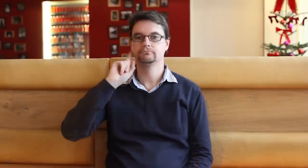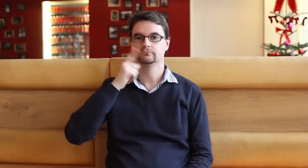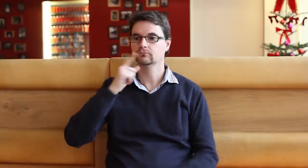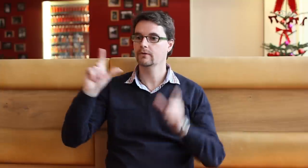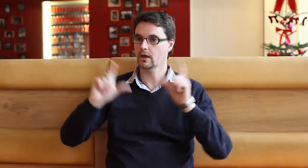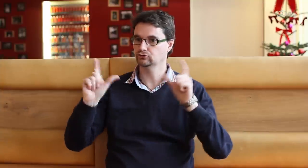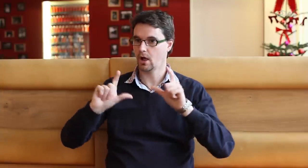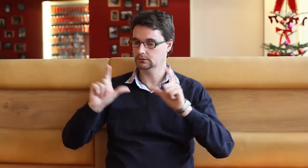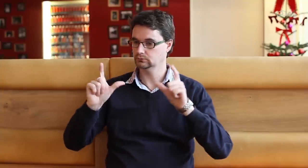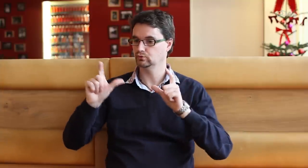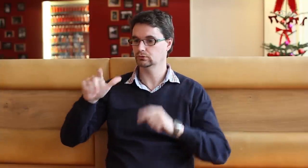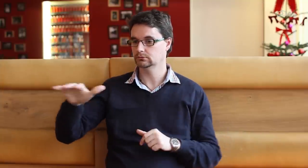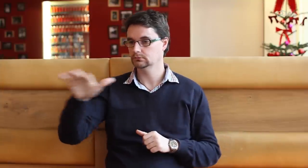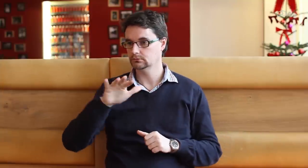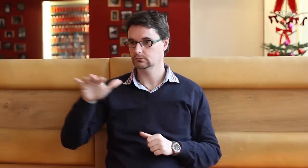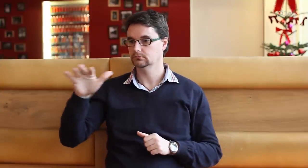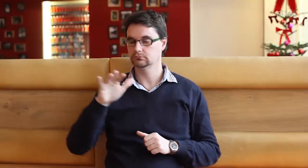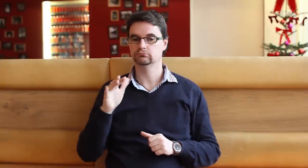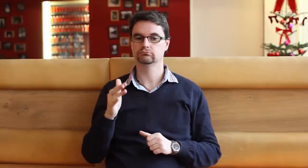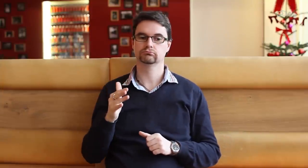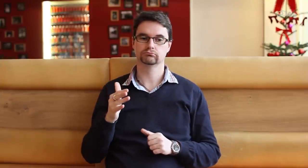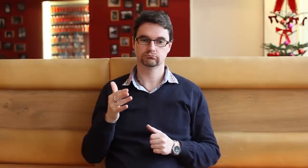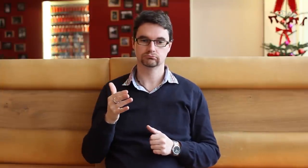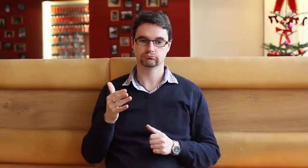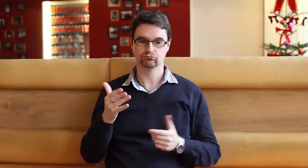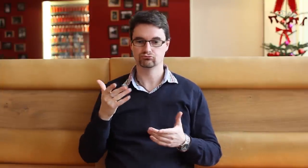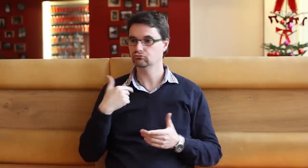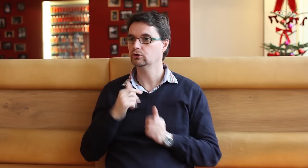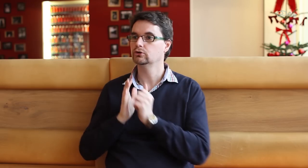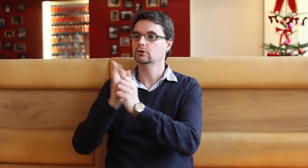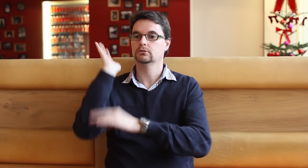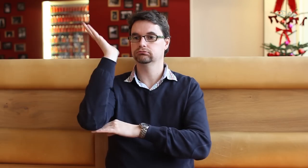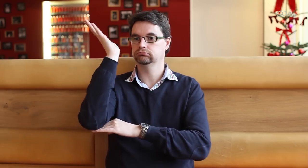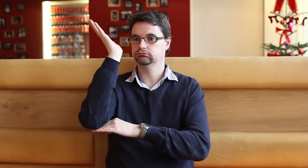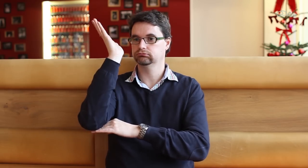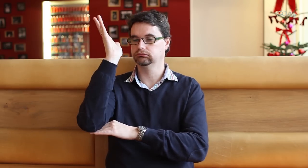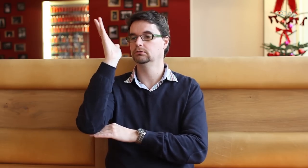Bei Veranstaltungen in der Taubengemeinschaft, zum Beispiel mit einem Vortrag, den ich besuchen möchte,